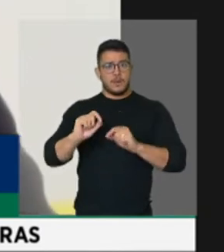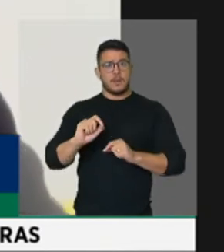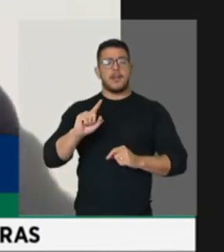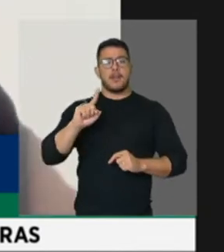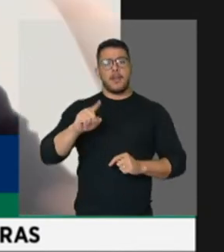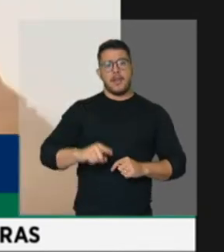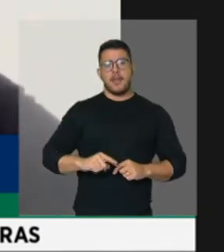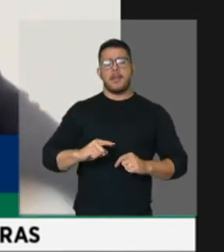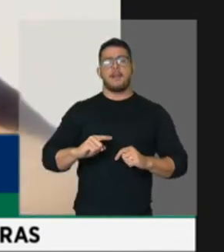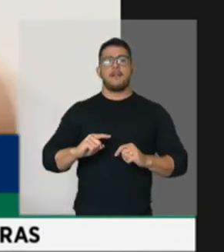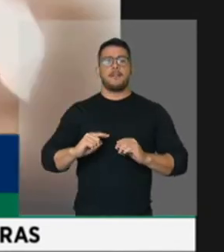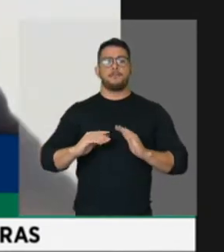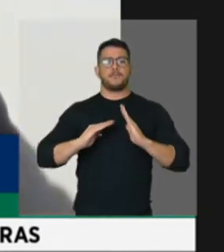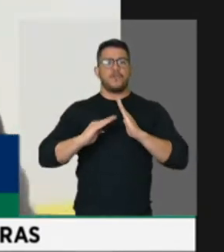CAMPANHA FEZ UM DISCURSO CONTRÁRIO É PRIVATIZAÇÃO